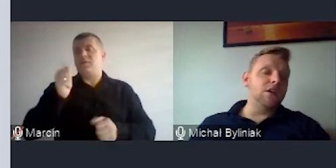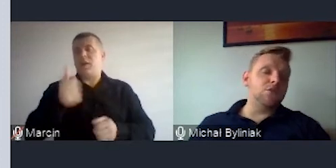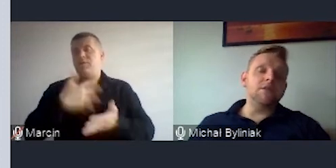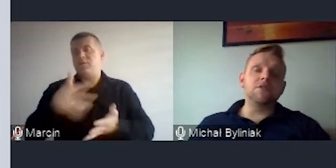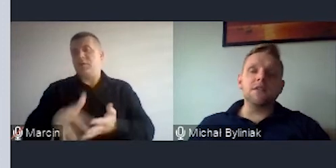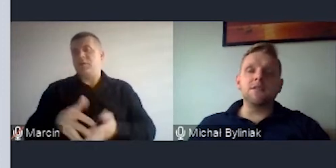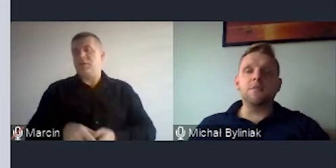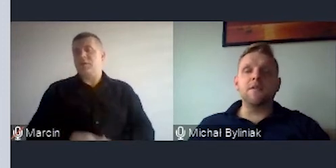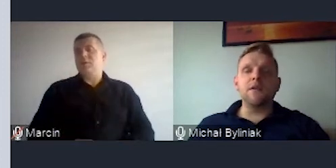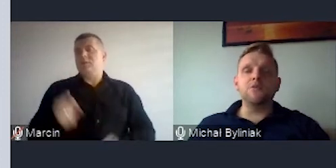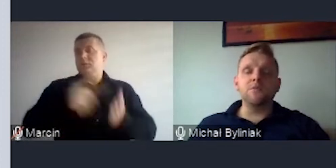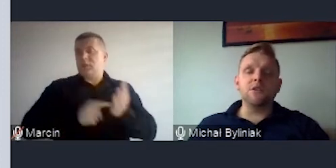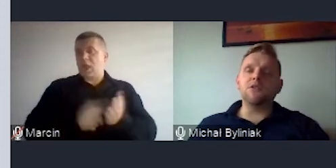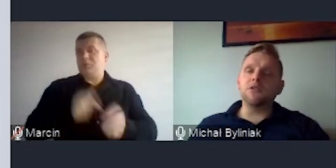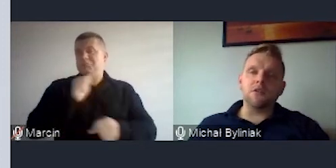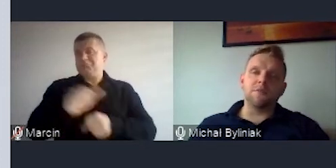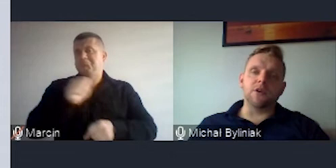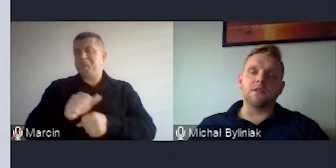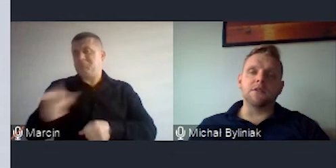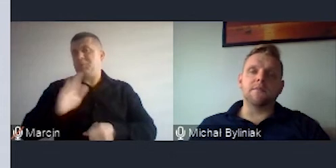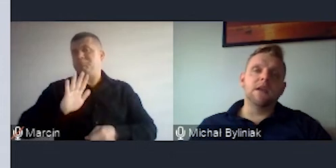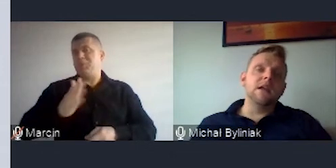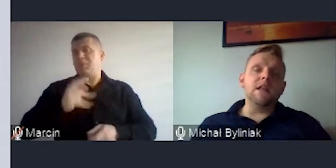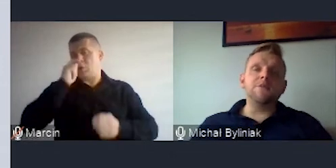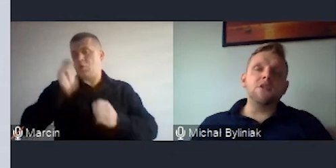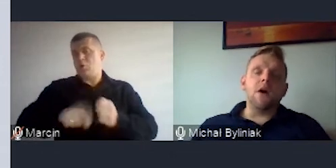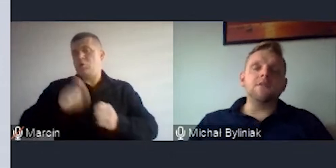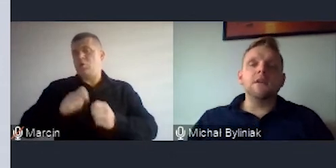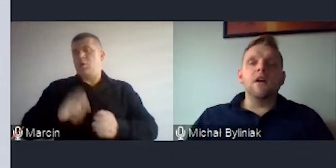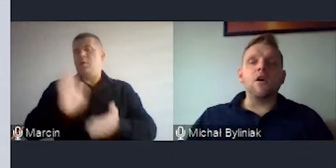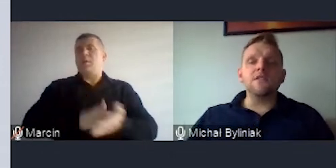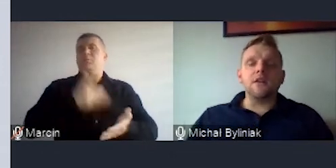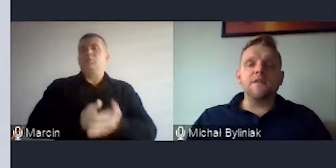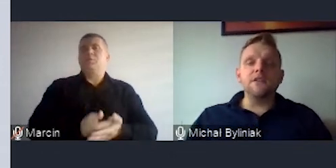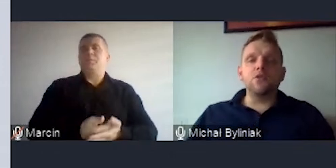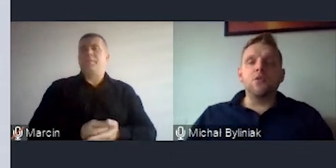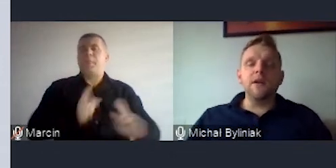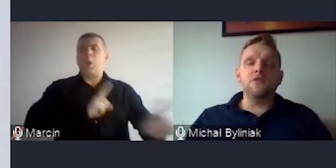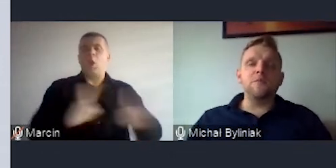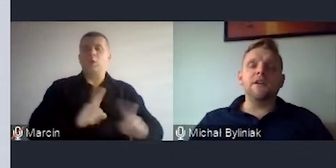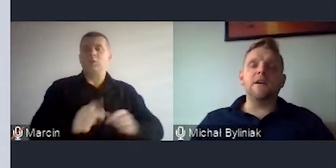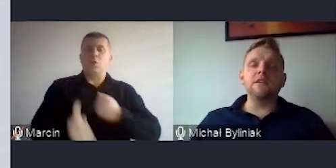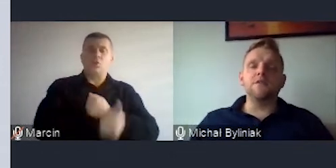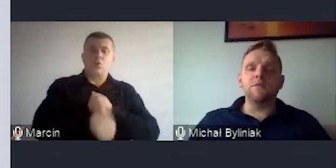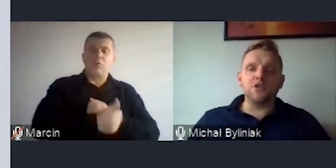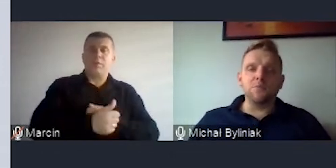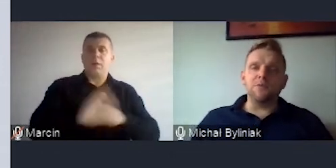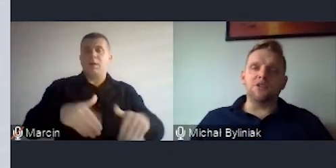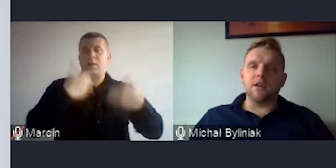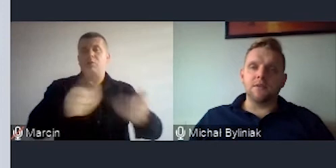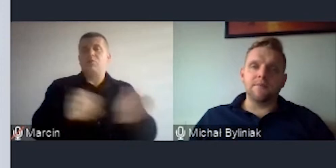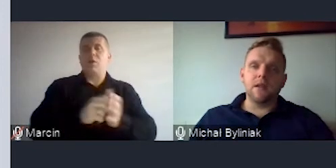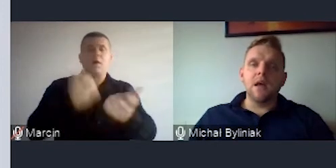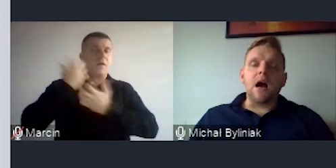i które często bywaj a przedmiotem kontroli w projekcie, na przykład oznakowanie dokumentów podawanych do wiadomości publicznej,